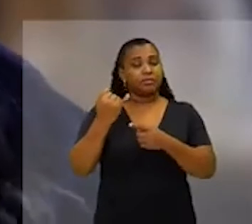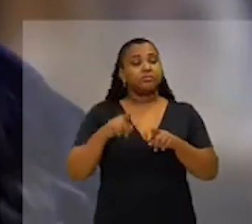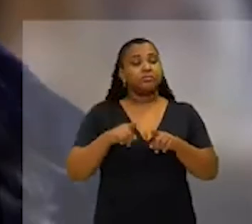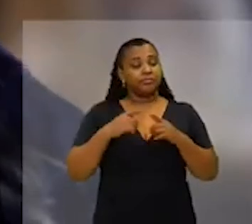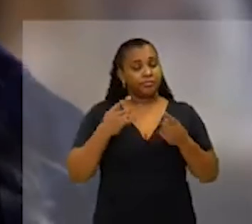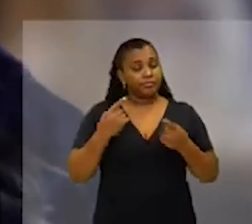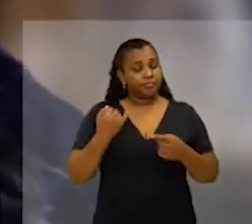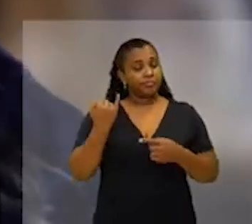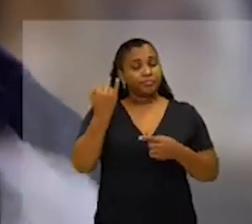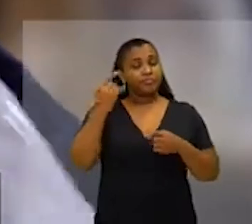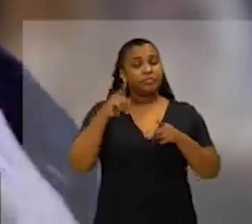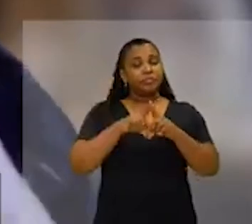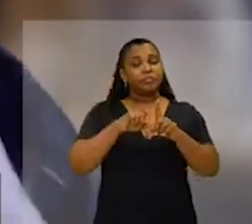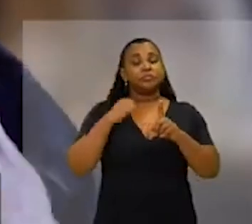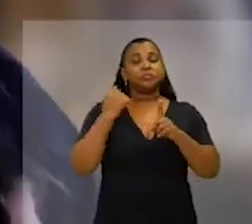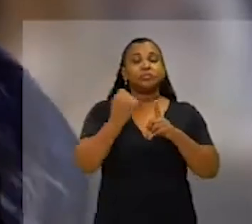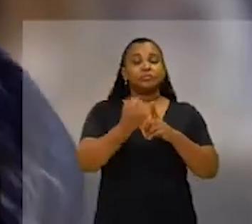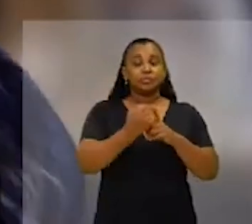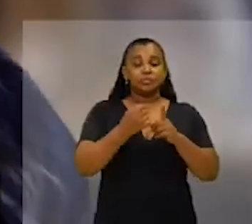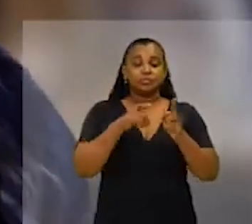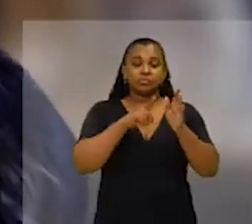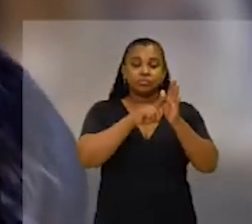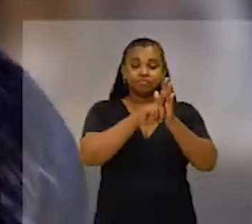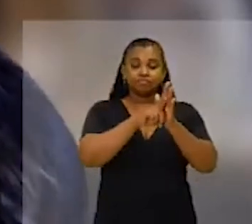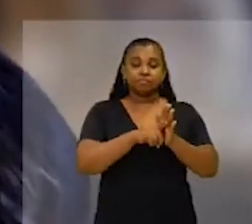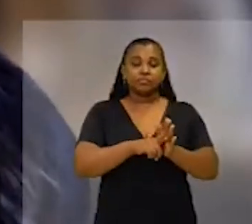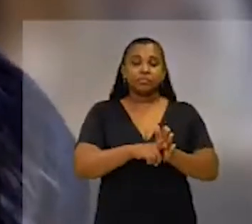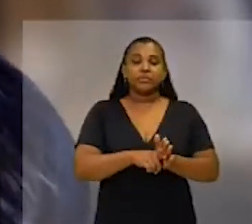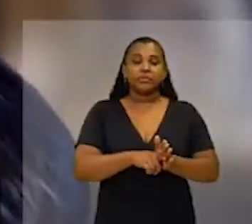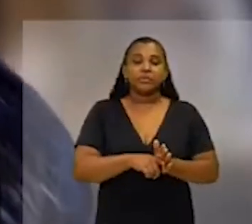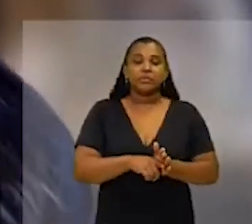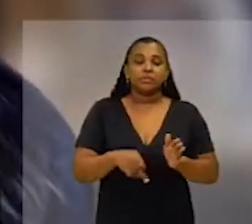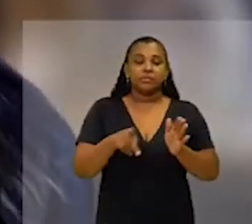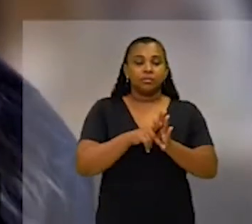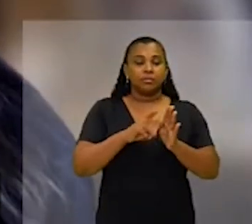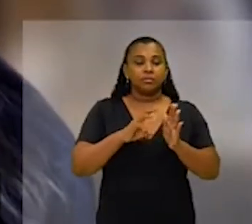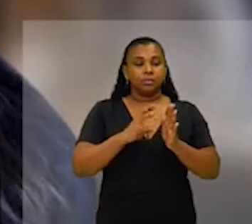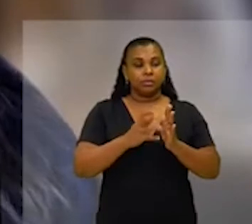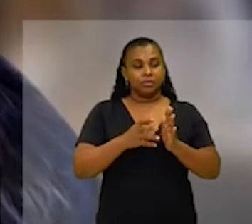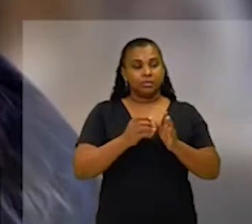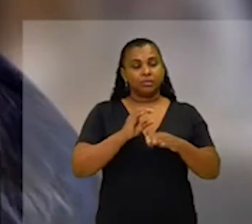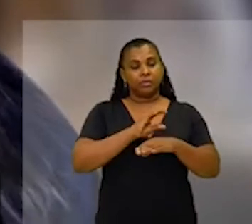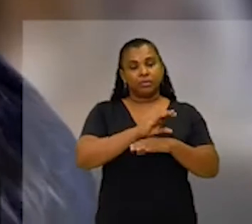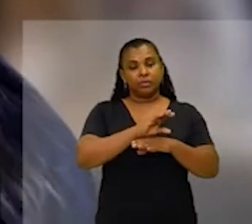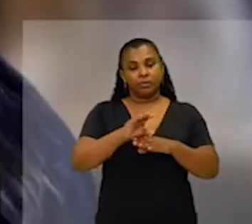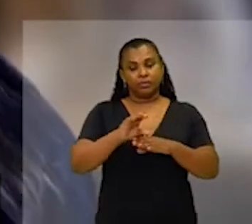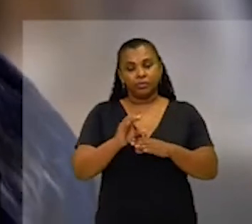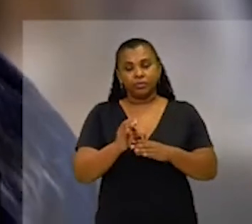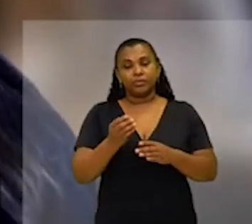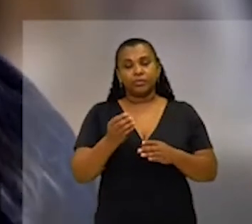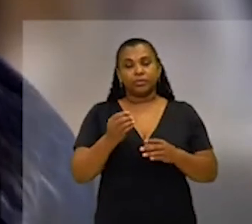sociedade pesquisadores os próprios partidos existam nessa maior transparência de como